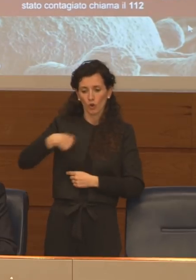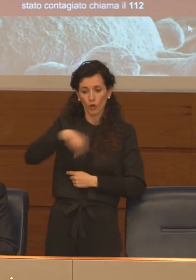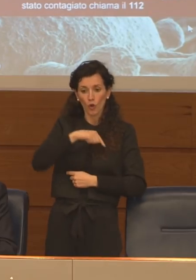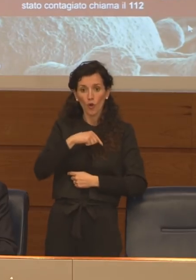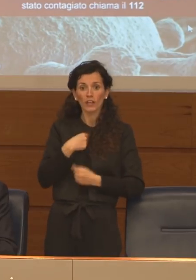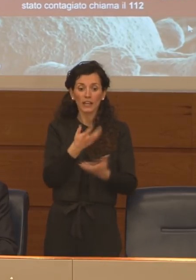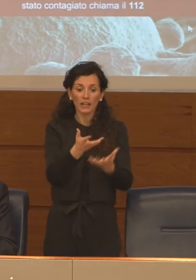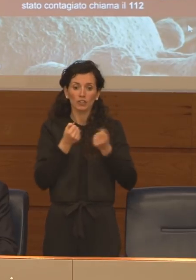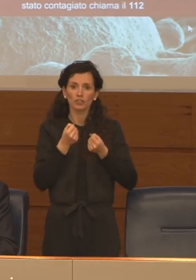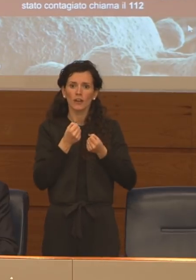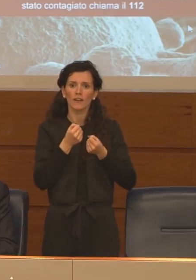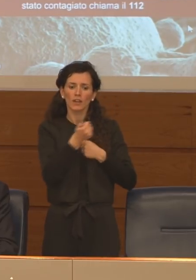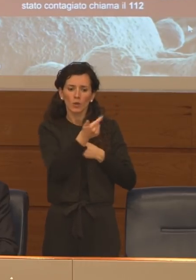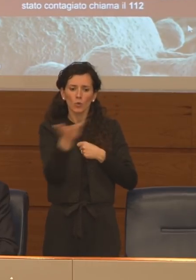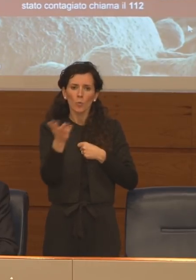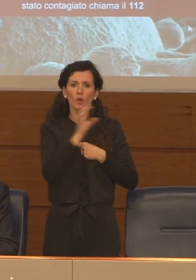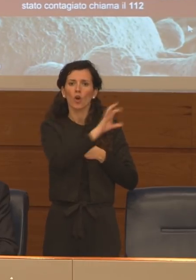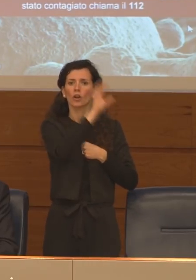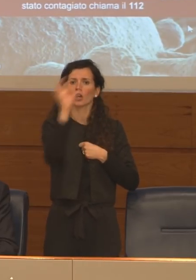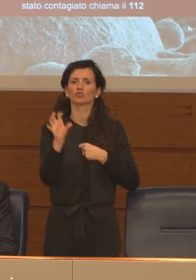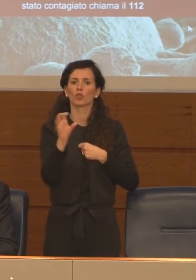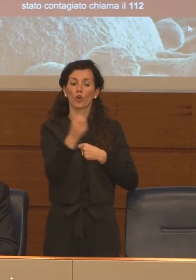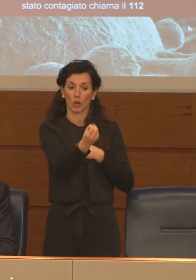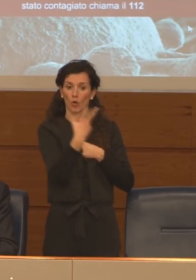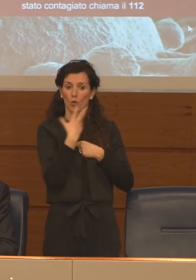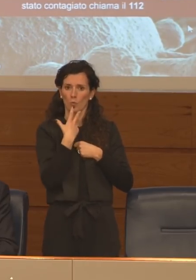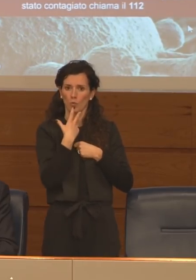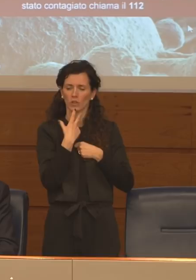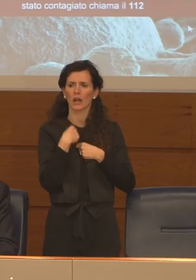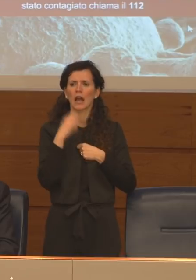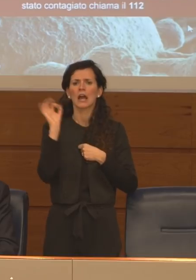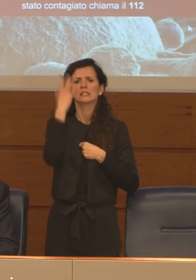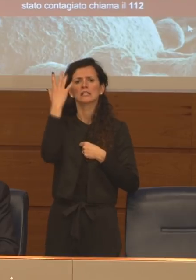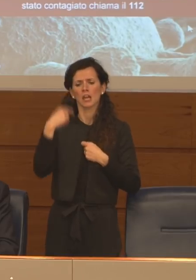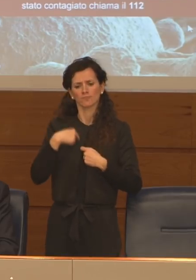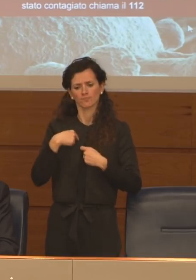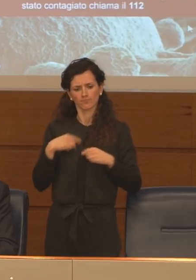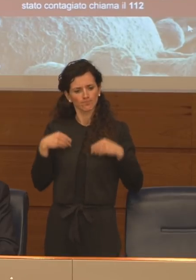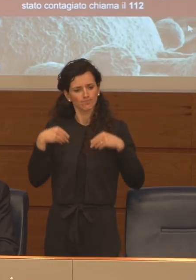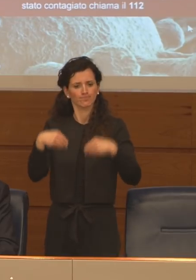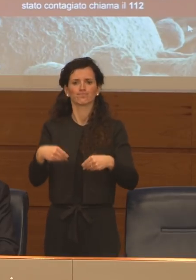le regioni comunicano, se noi venissimo qui e raccontassimo